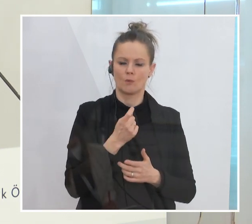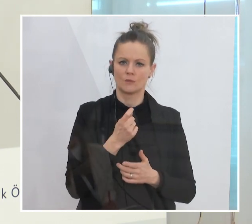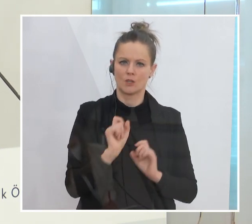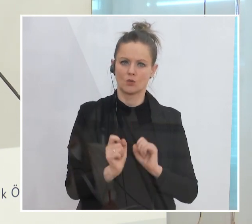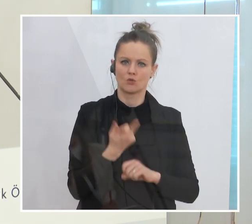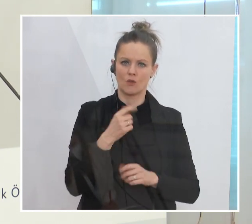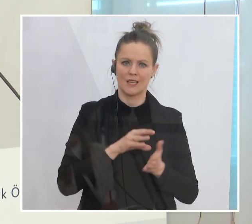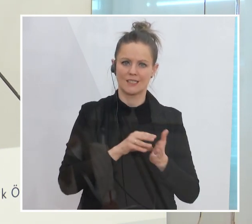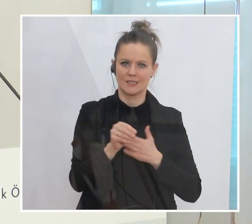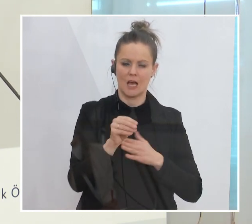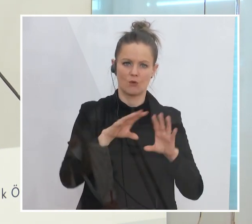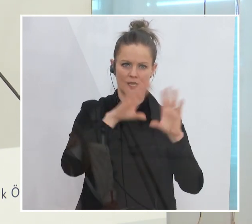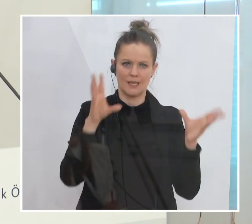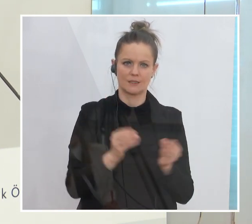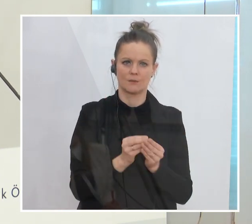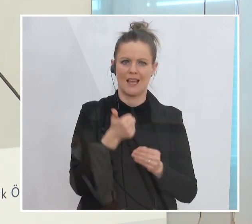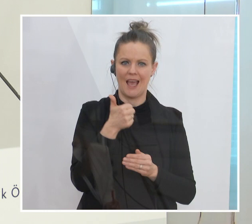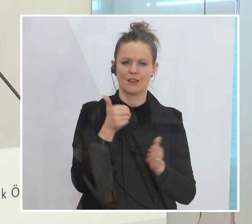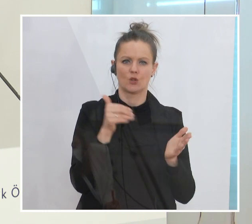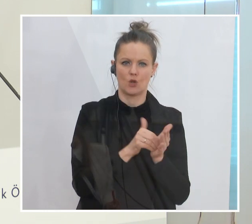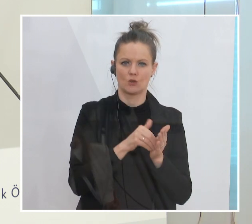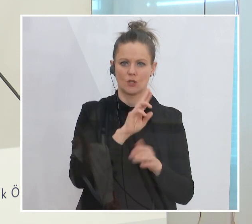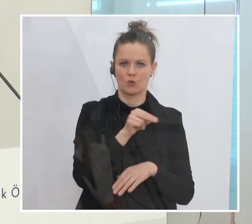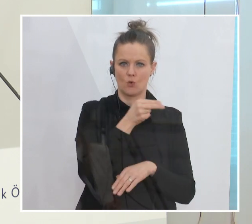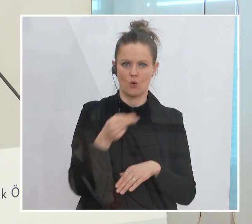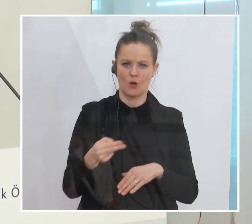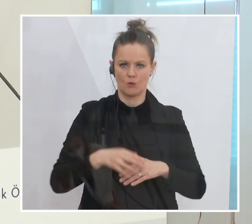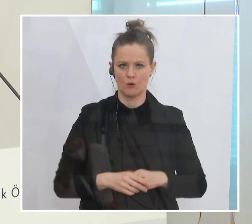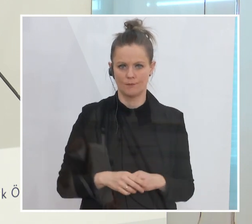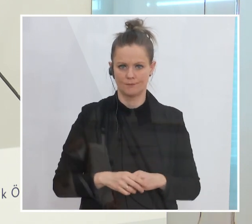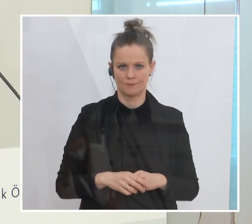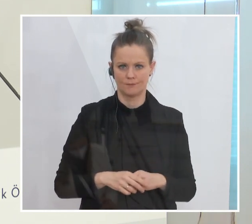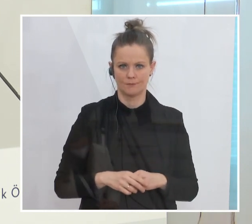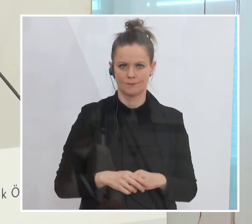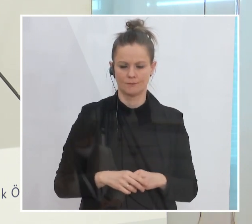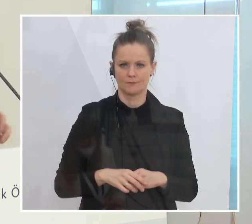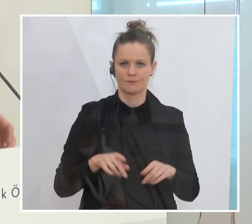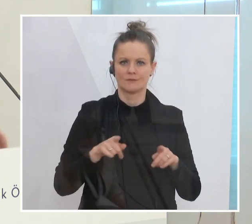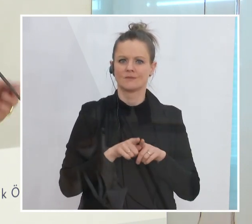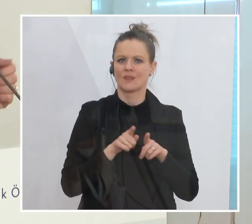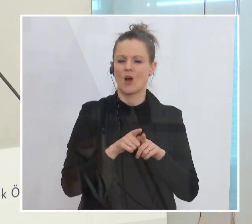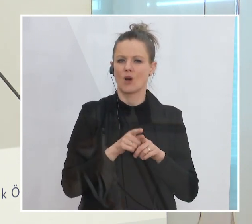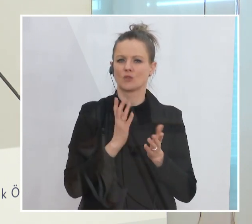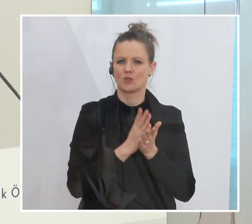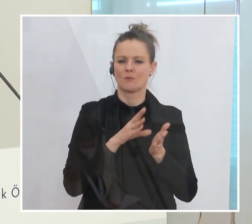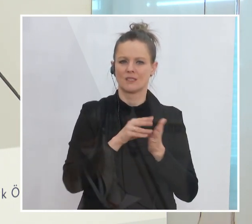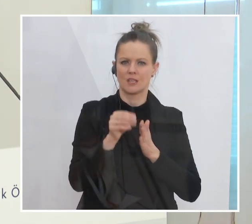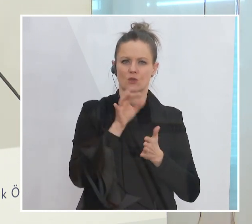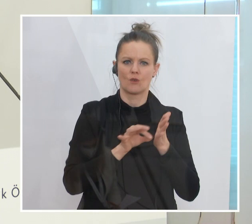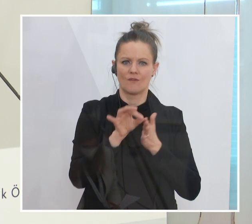von insgesamt 1.000 € geben. Neben den Tranchen für November, Dezember, Jänner und Februar ist